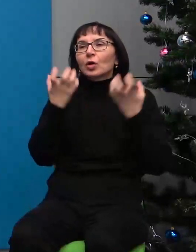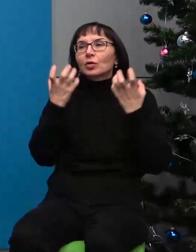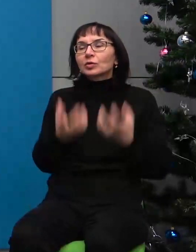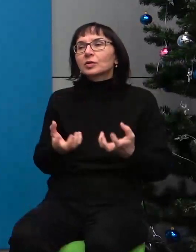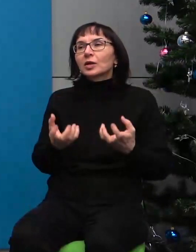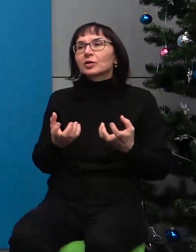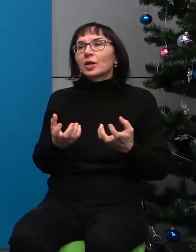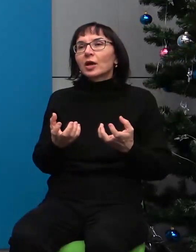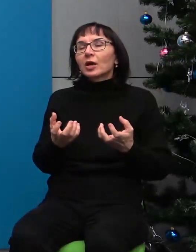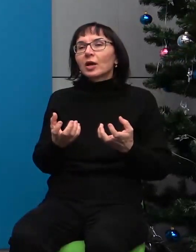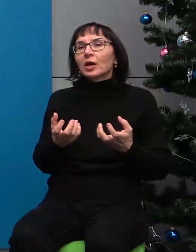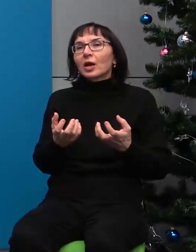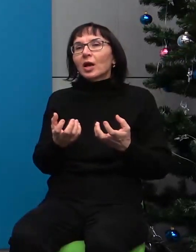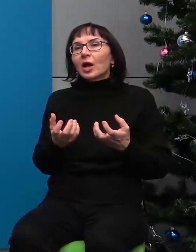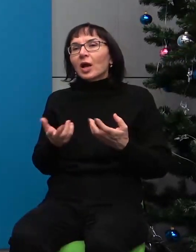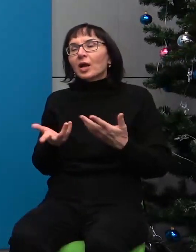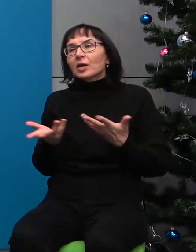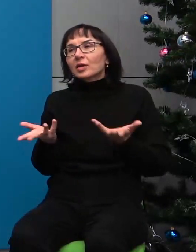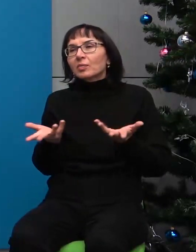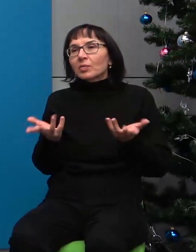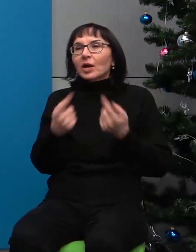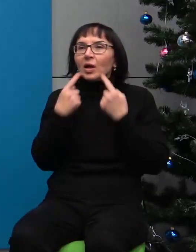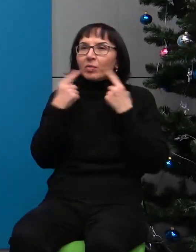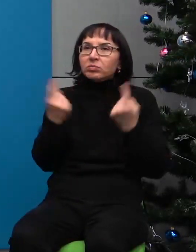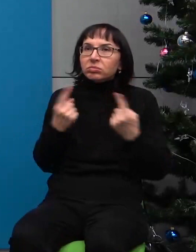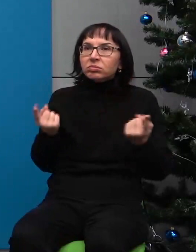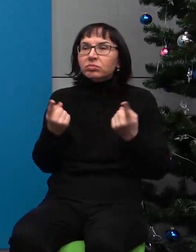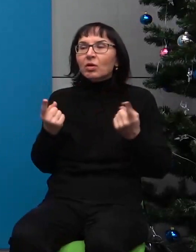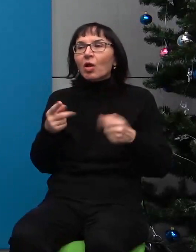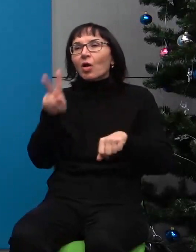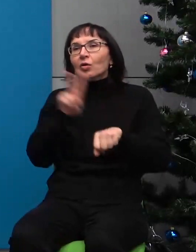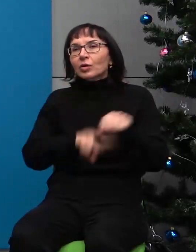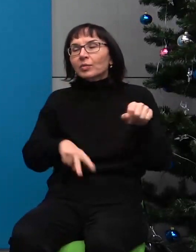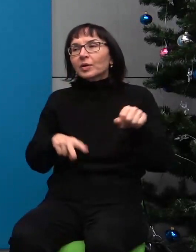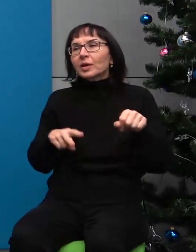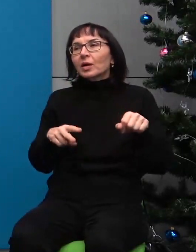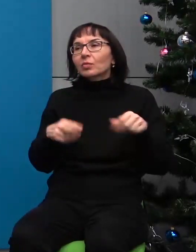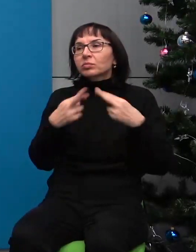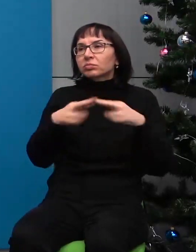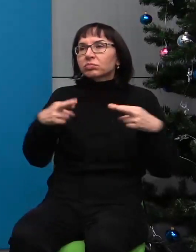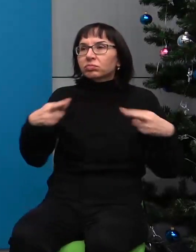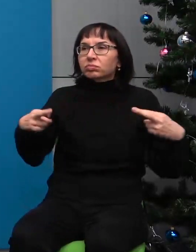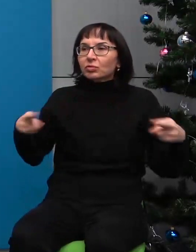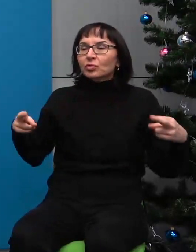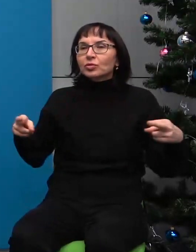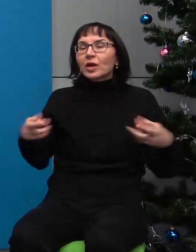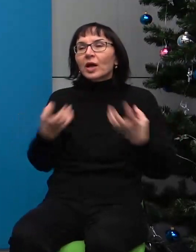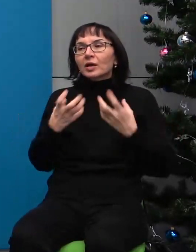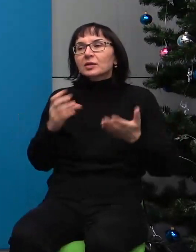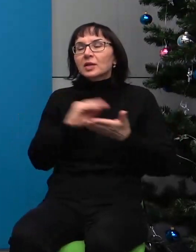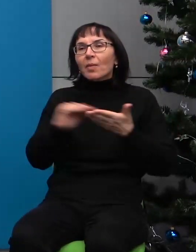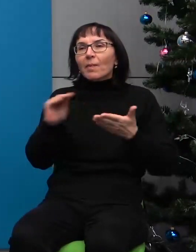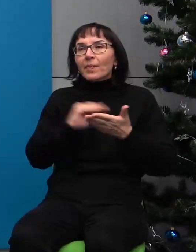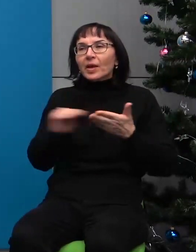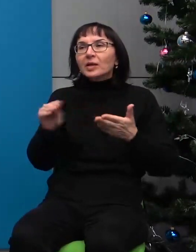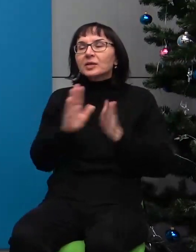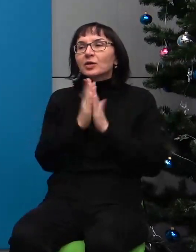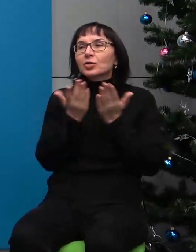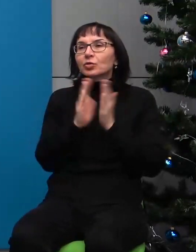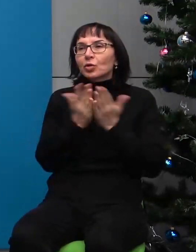Science fiction, książkę dla dzieci, reportaż, kryminał, whatever. Ja mówię, chcę napisać książkę, bo to jest super pisanie książek.